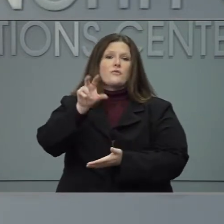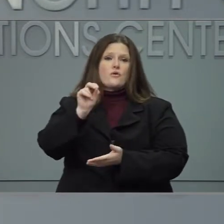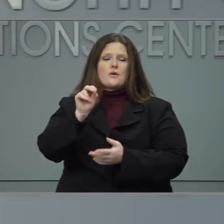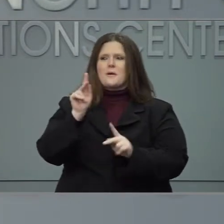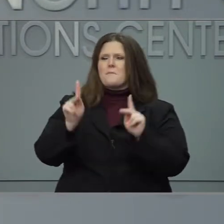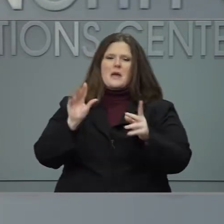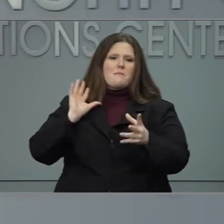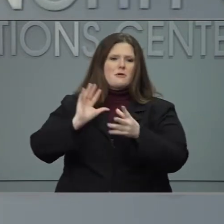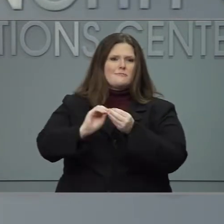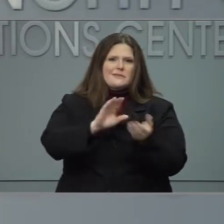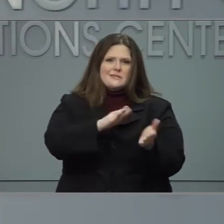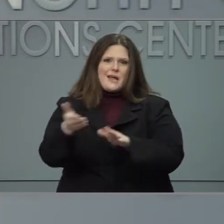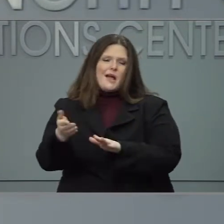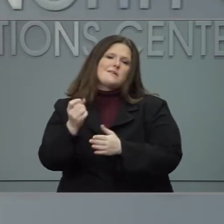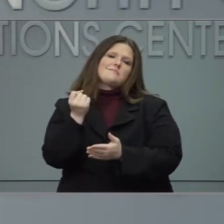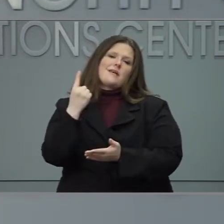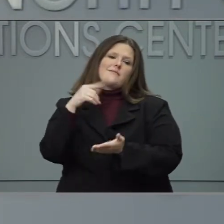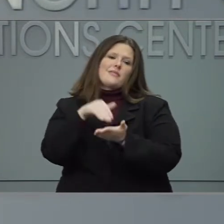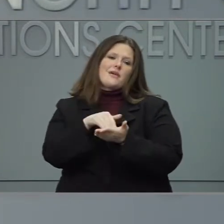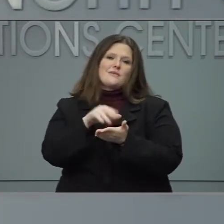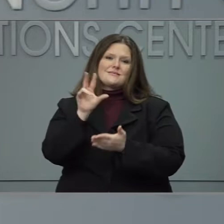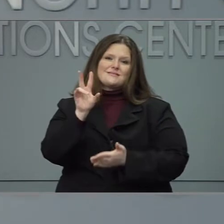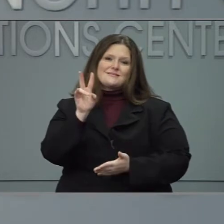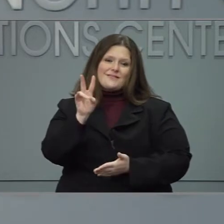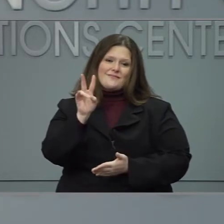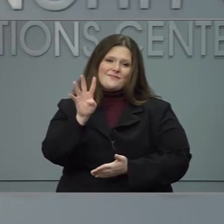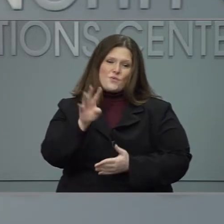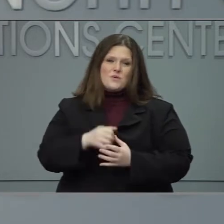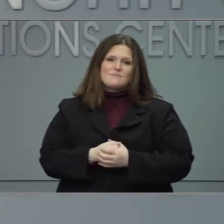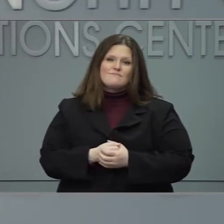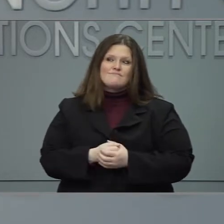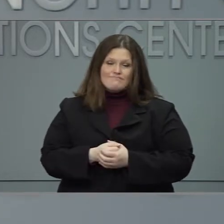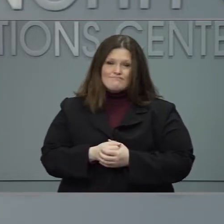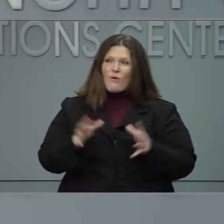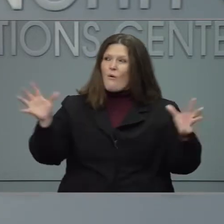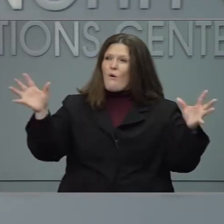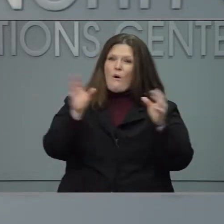que han fallecido esta semana en nuestra nación ha sobrepasado un hito del número